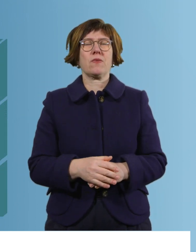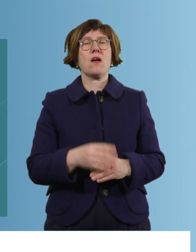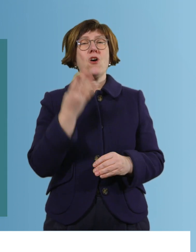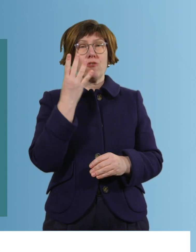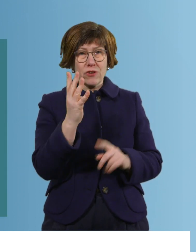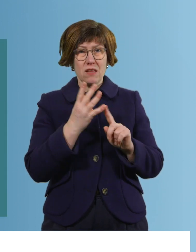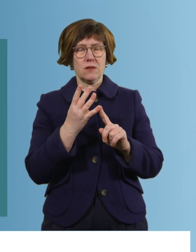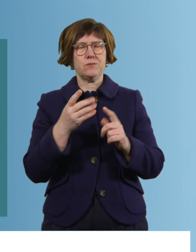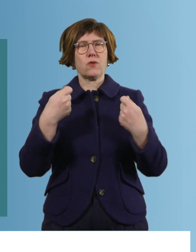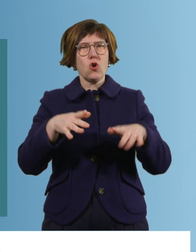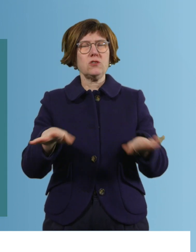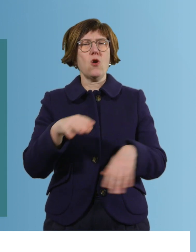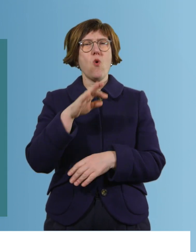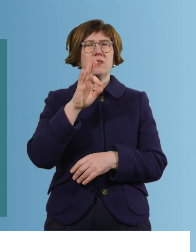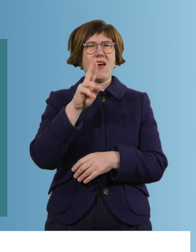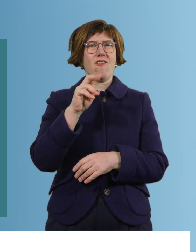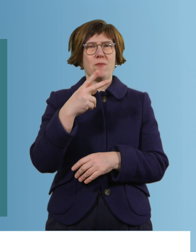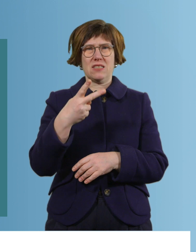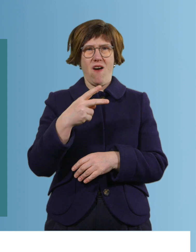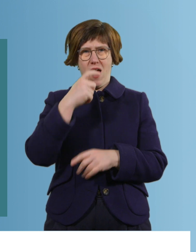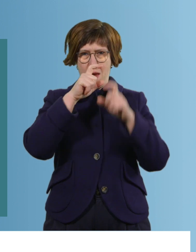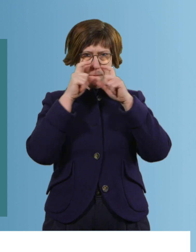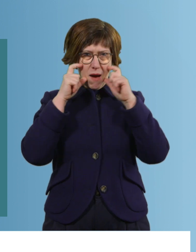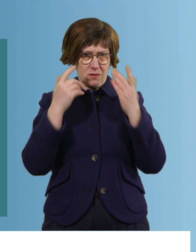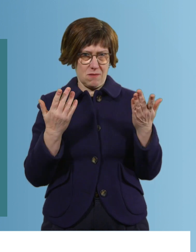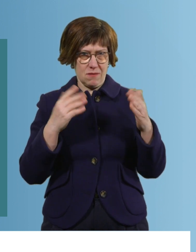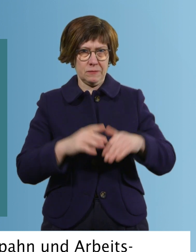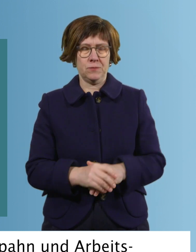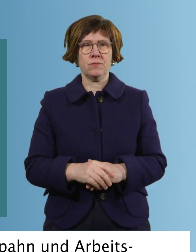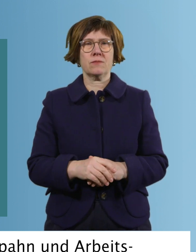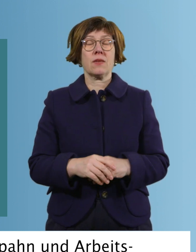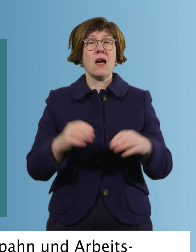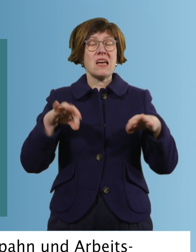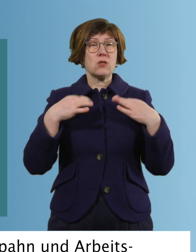Kostenlose FFP2-Masken